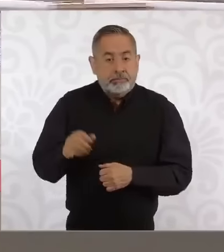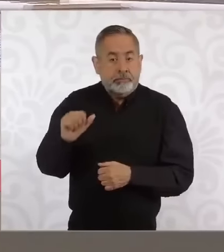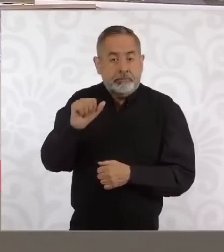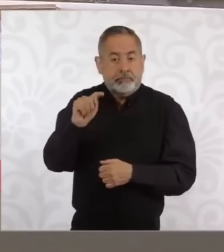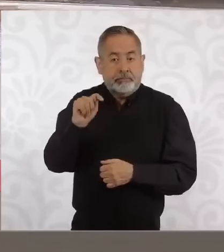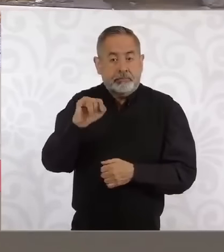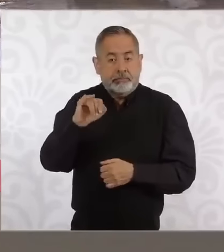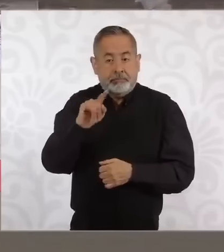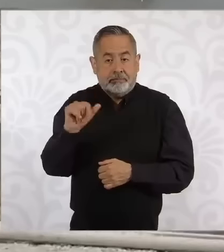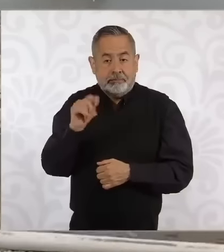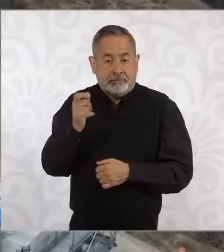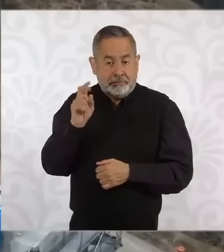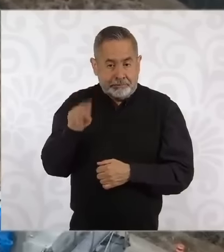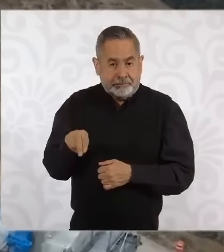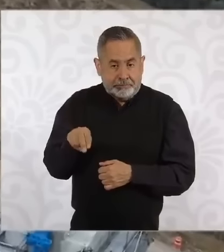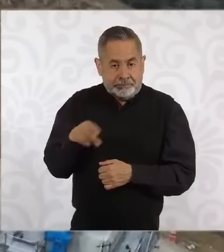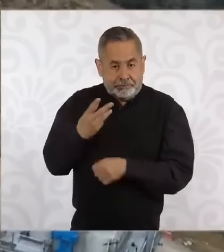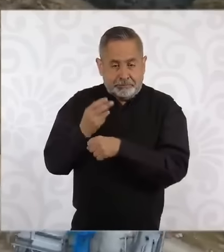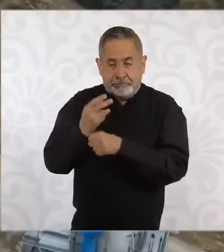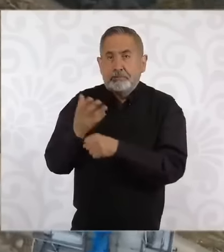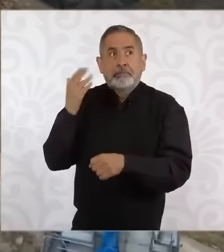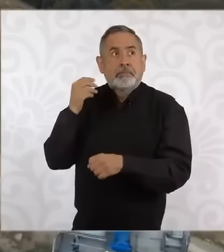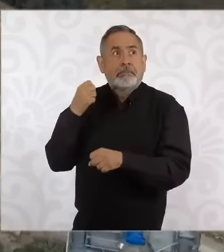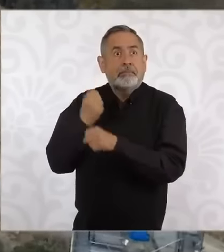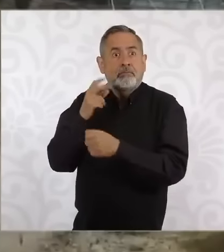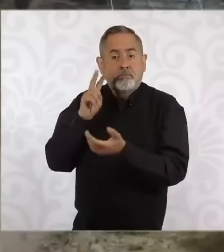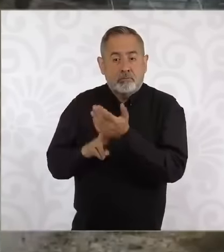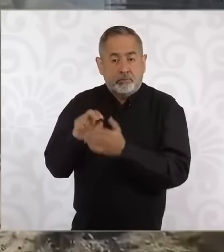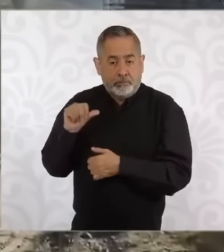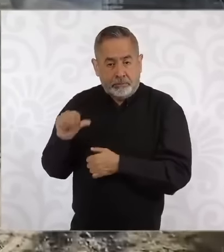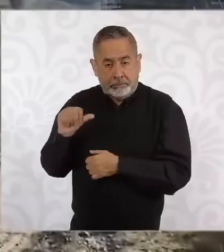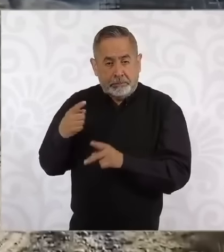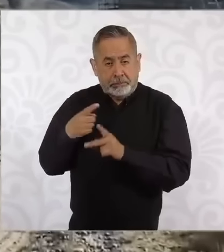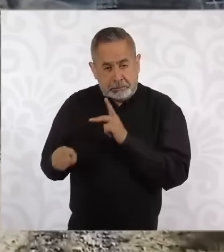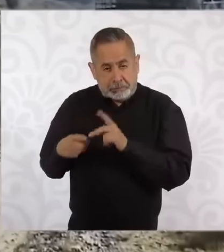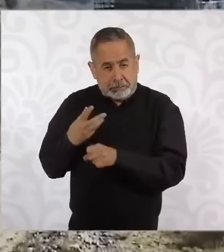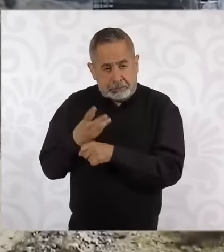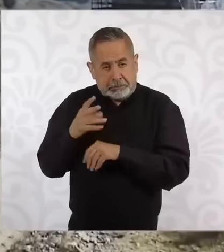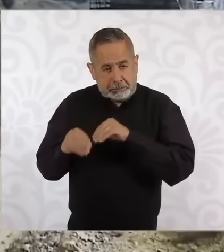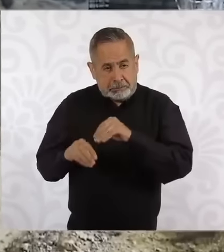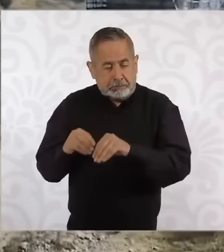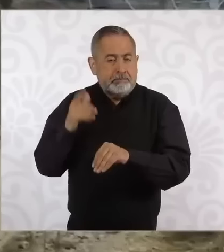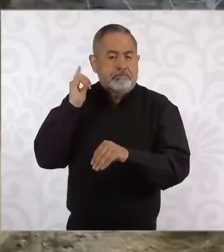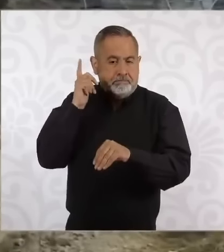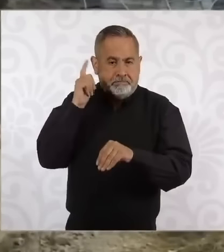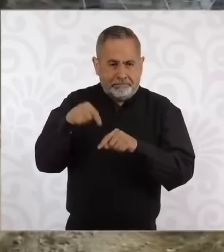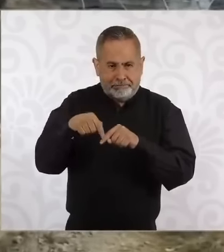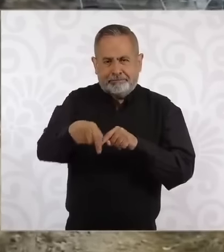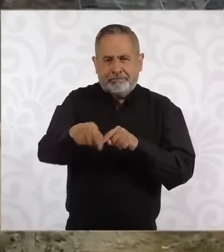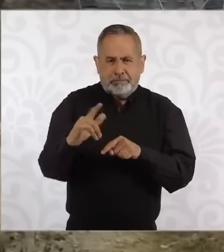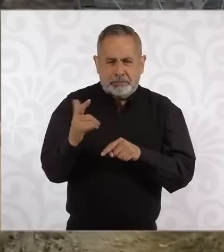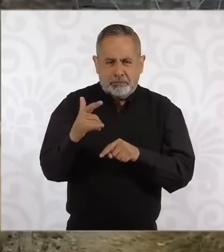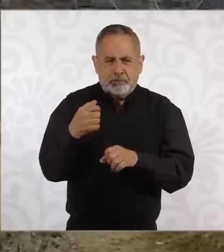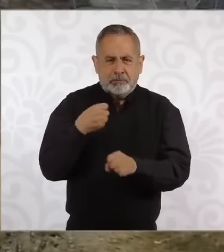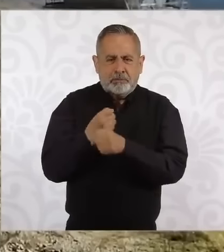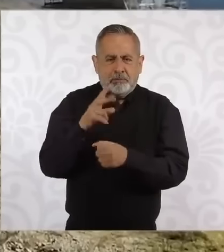Atlacomulco, inició desde 2016. Eh, esperamos terminar ya en julio de 2027. Este es un lanzado